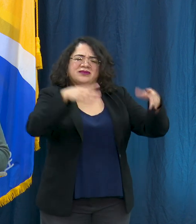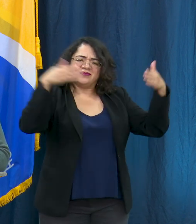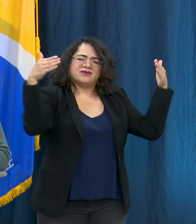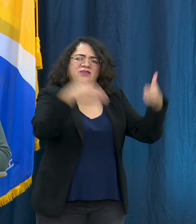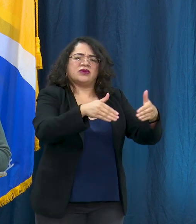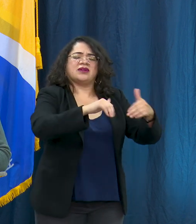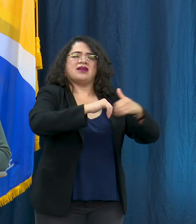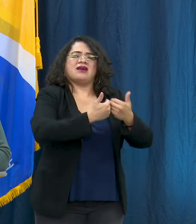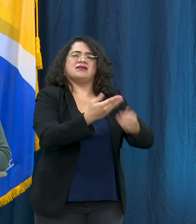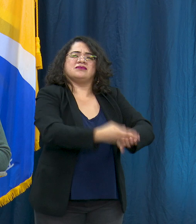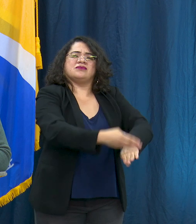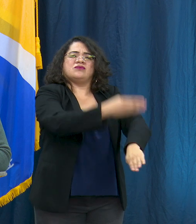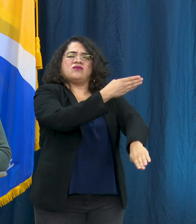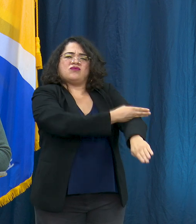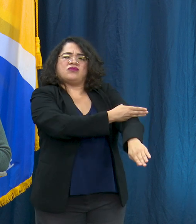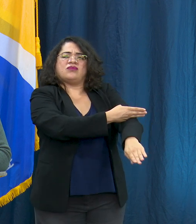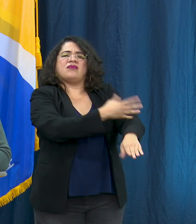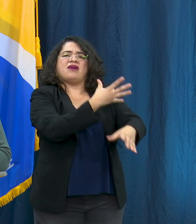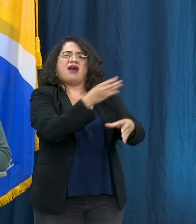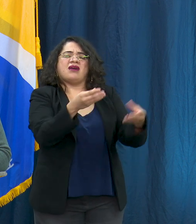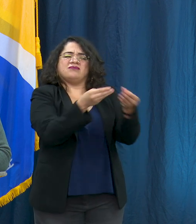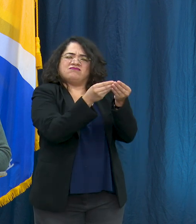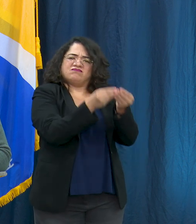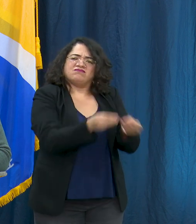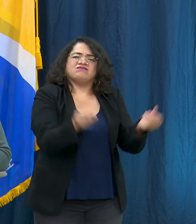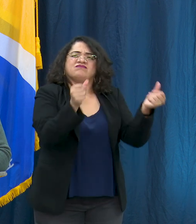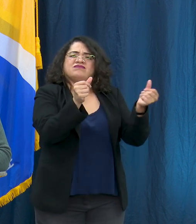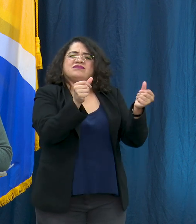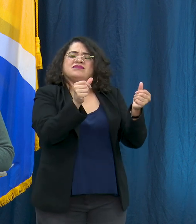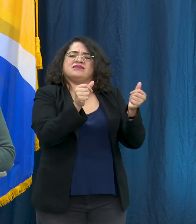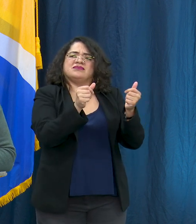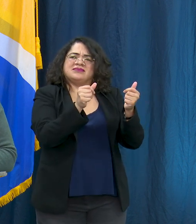del Argo dot o el Rossi's mo systemic on Long Beach en todo el pais la ciudad